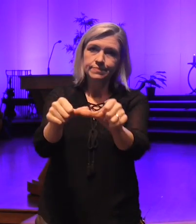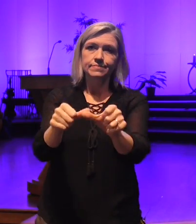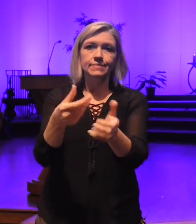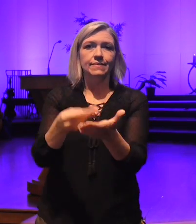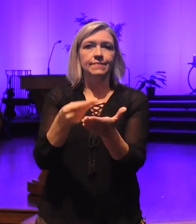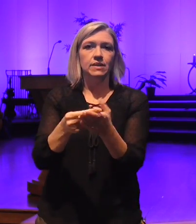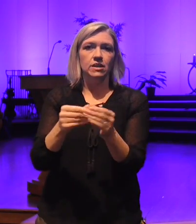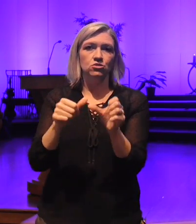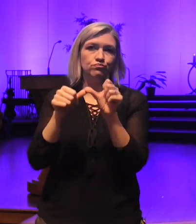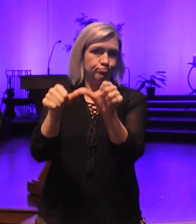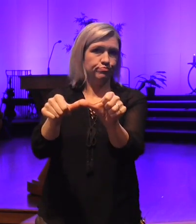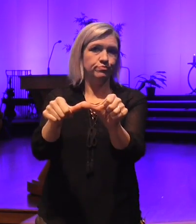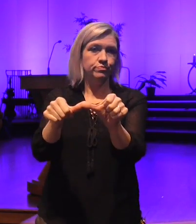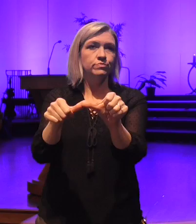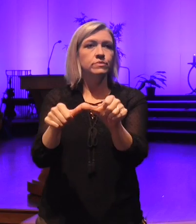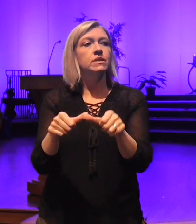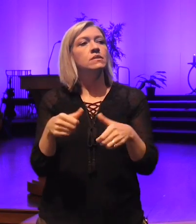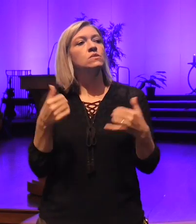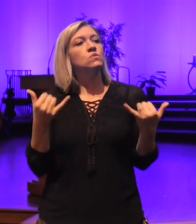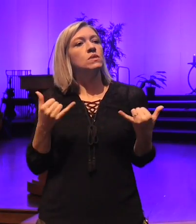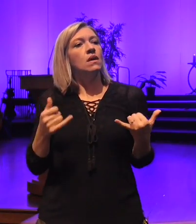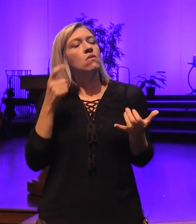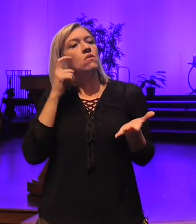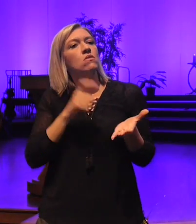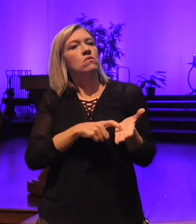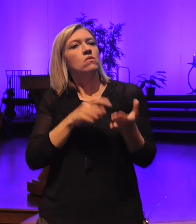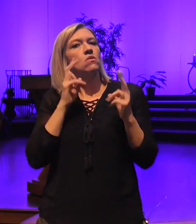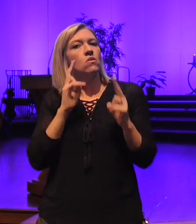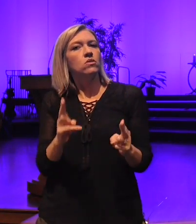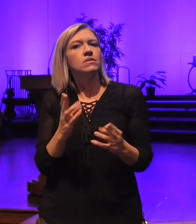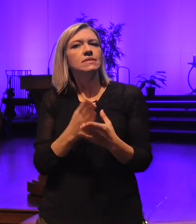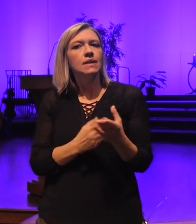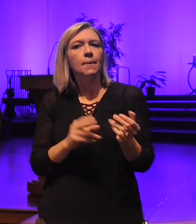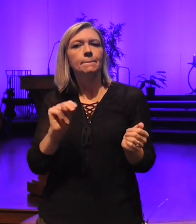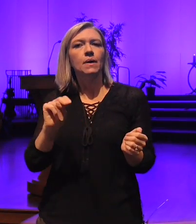y, hoy, Estamos honrando a algunos de los miembros de Nautilus, esos son individuos en nuestra iglesia que